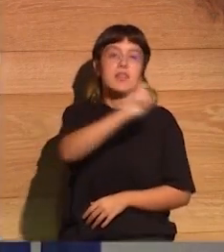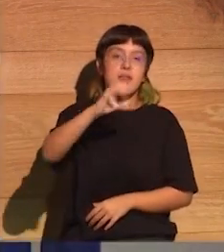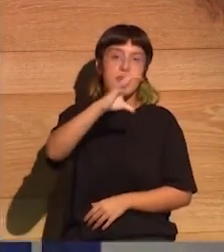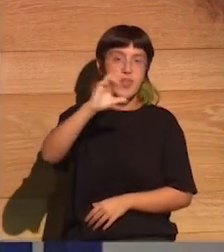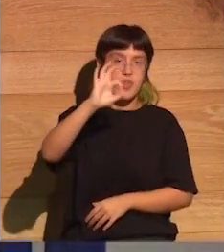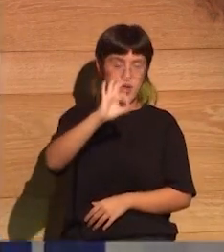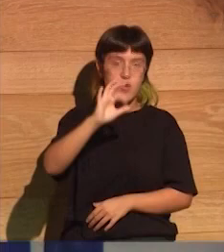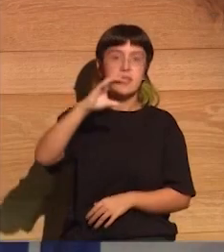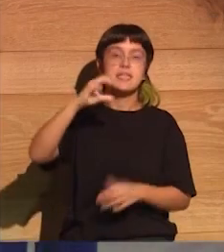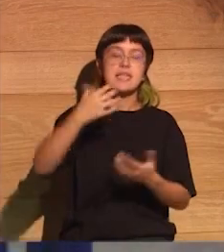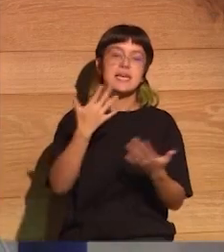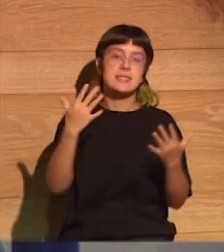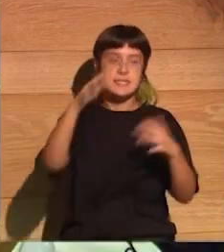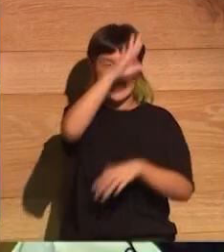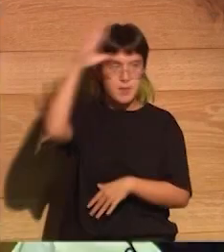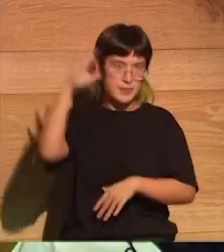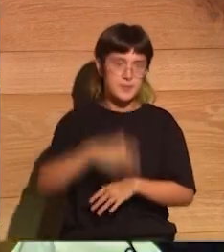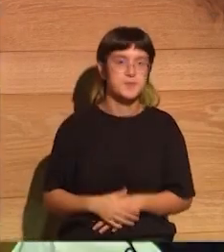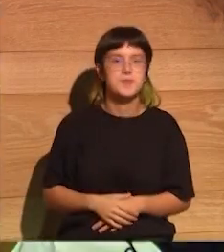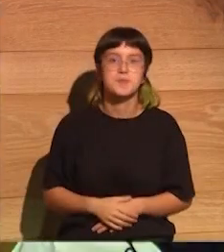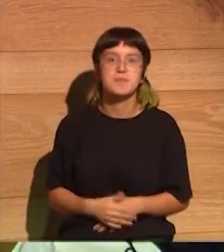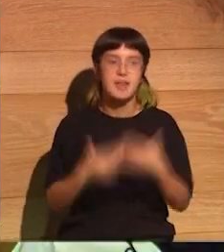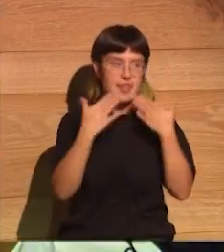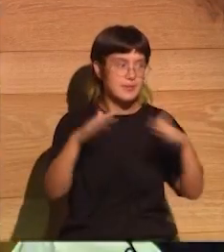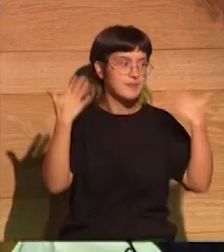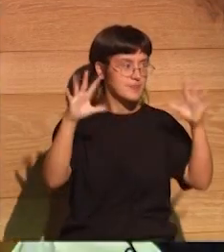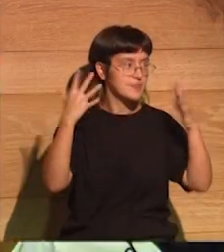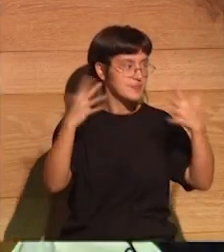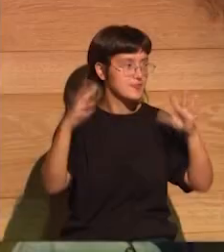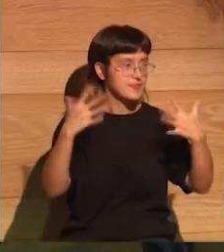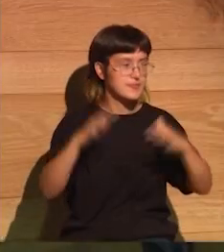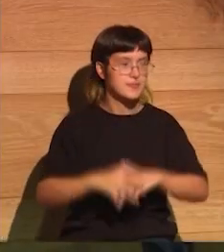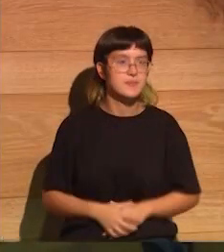¡Un fuerte aplauso para para María!